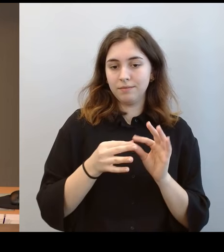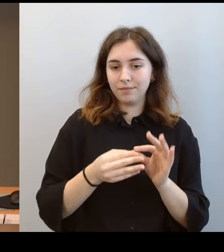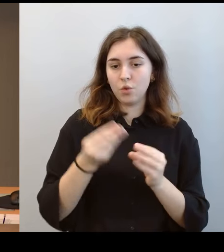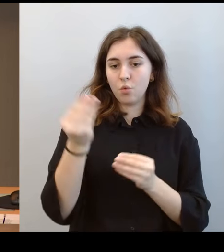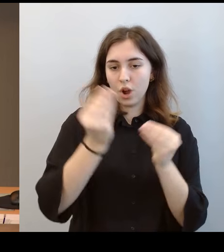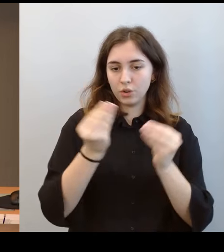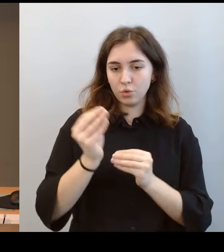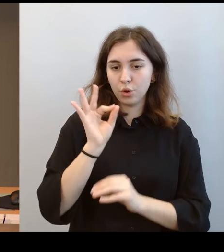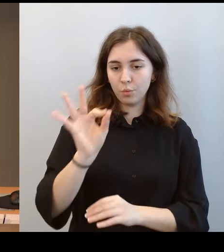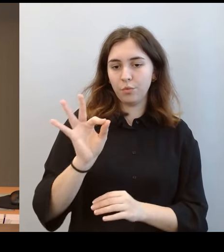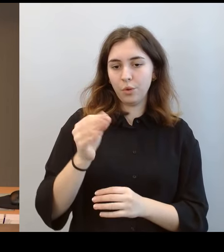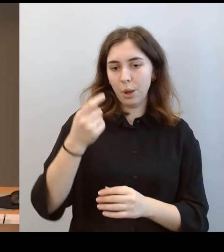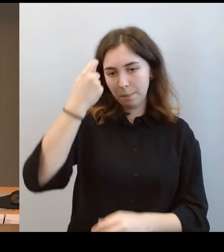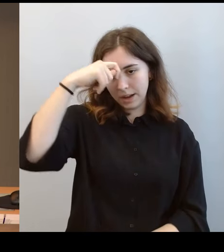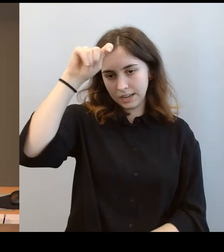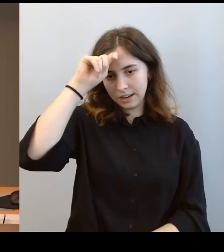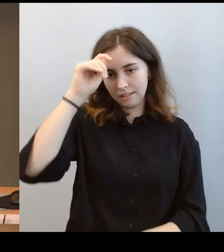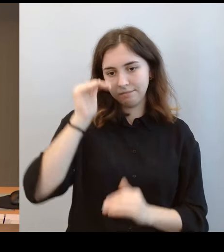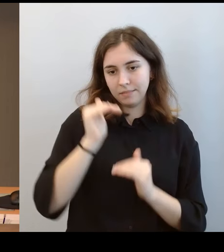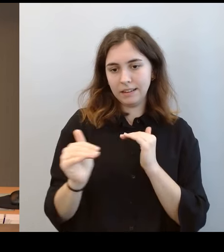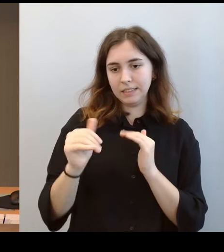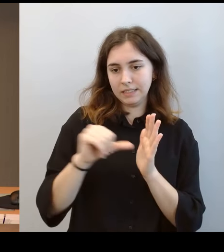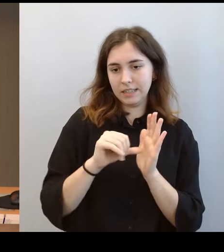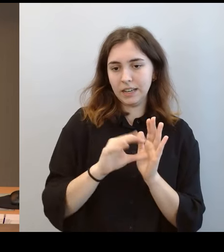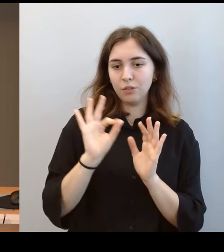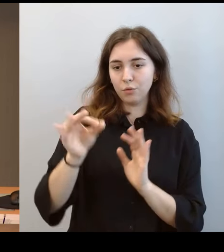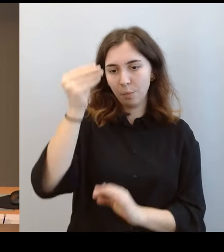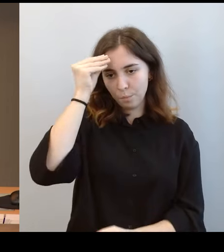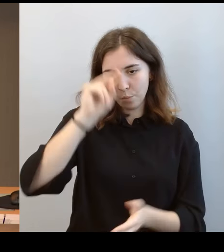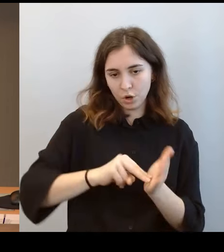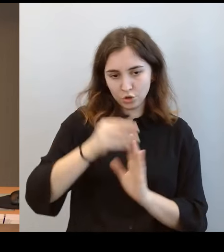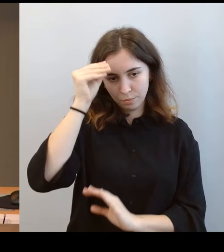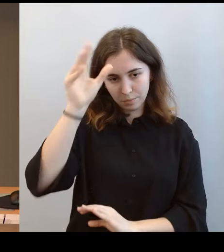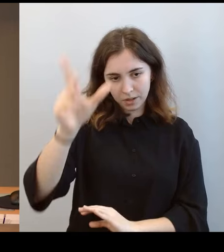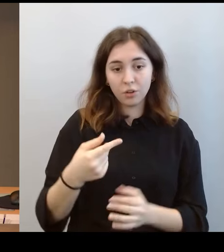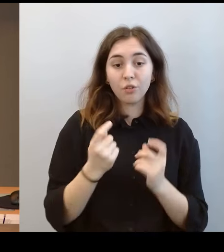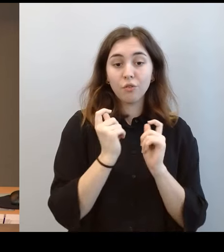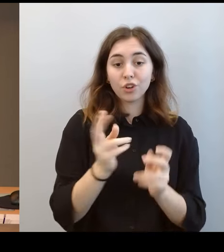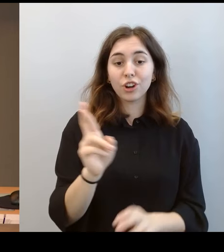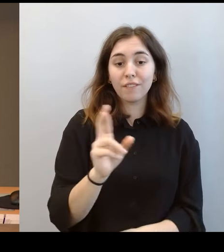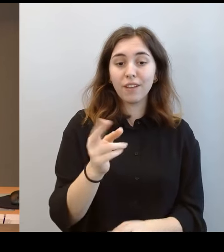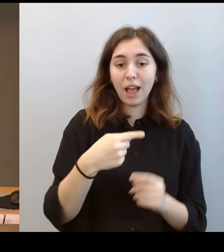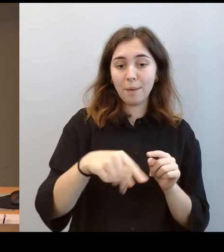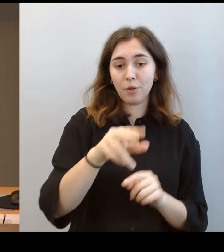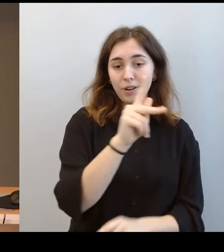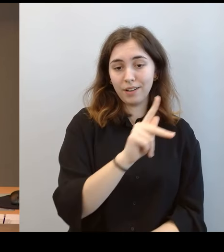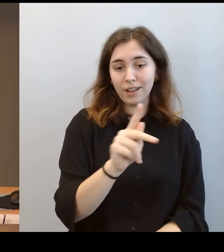vorgeschlagen, Herr Abgeordneter Karsten Woldeit. Abgegebene Stimmen 145. Ungültig